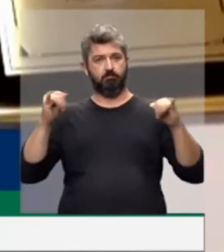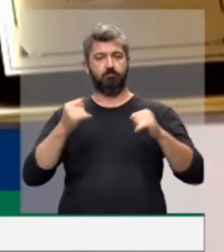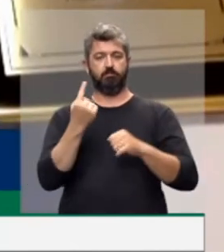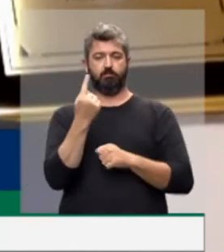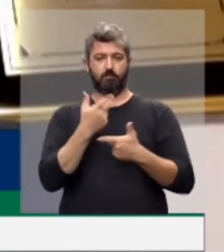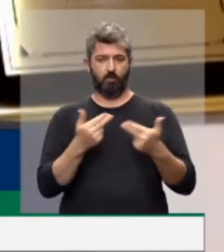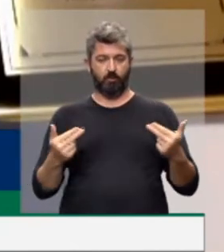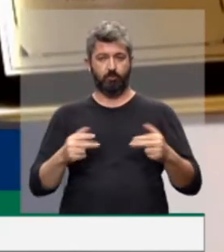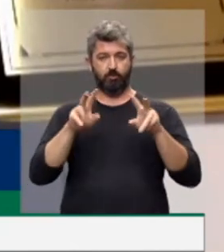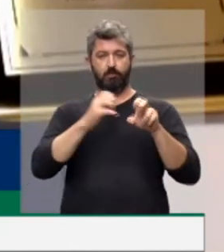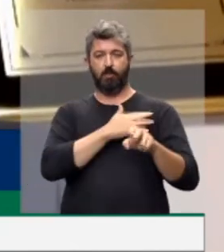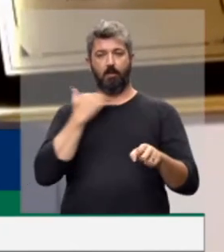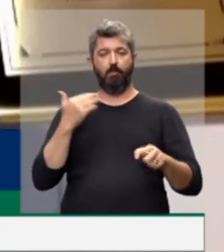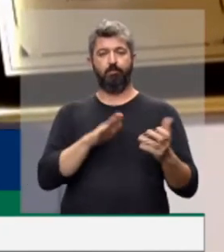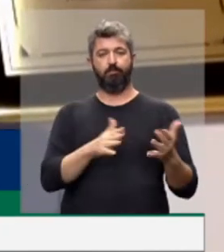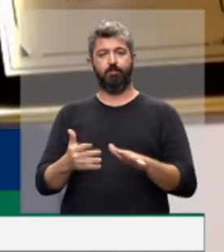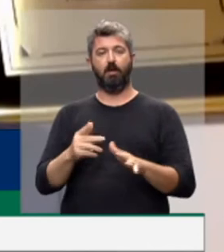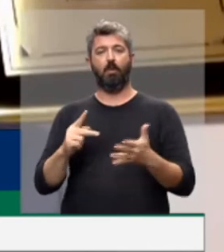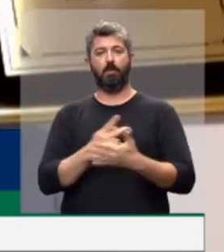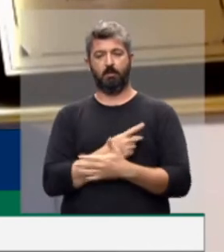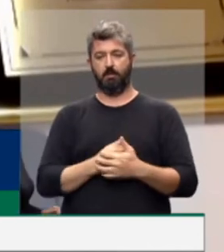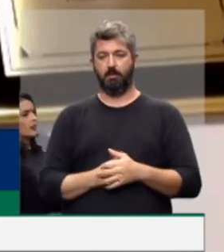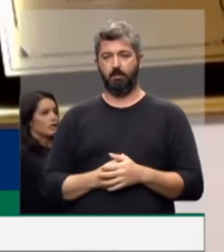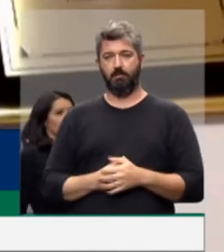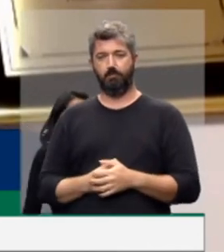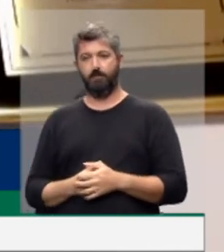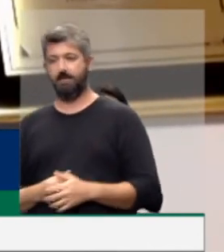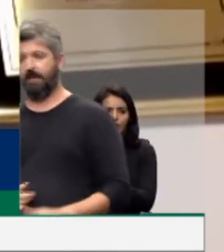NOS ACOMPANHAM NESSE MOMENTO, AQUI DA CÂMARA DOS DEPUTADOS, NÓS QUEREMOS DAR UM